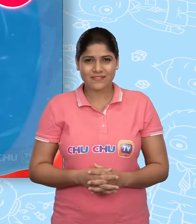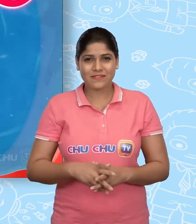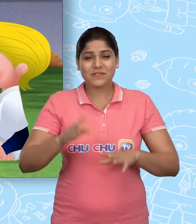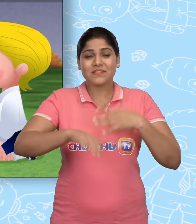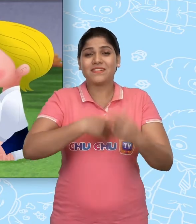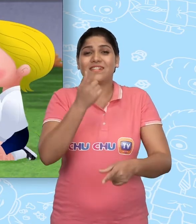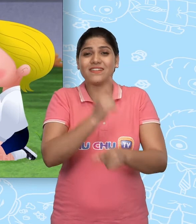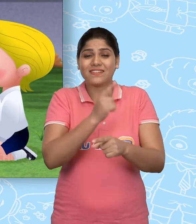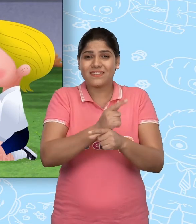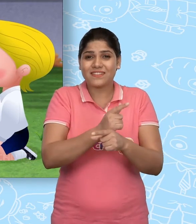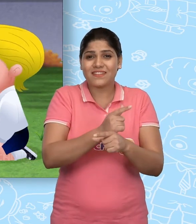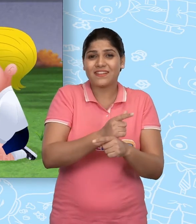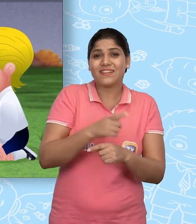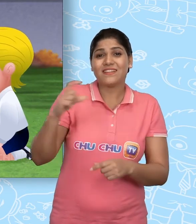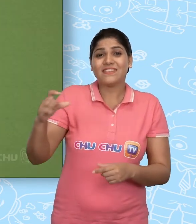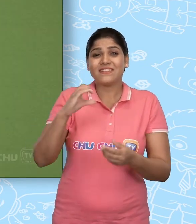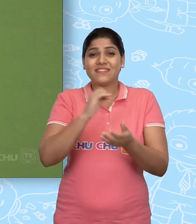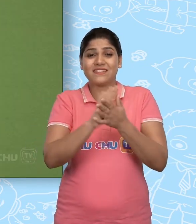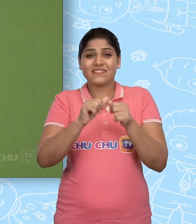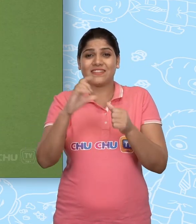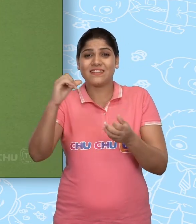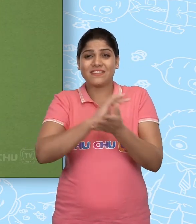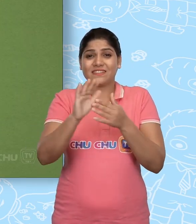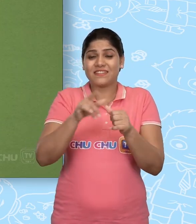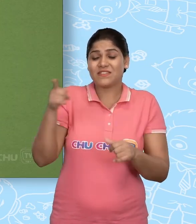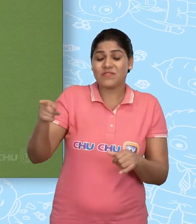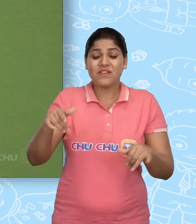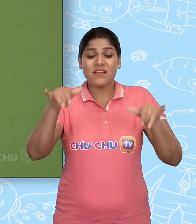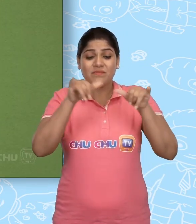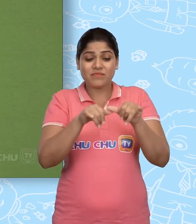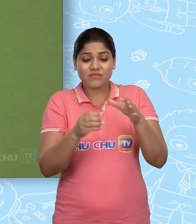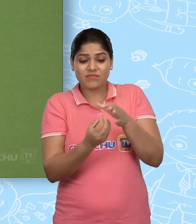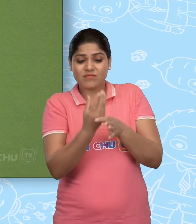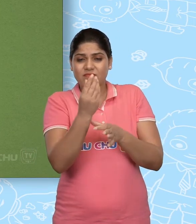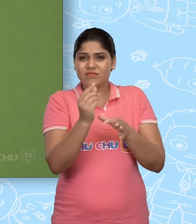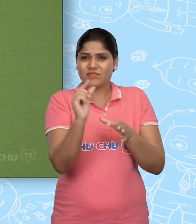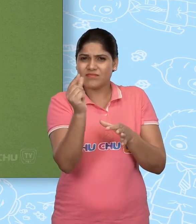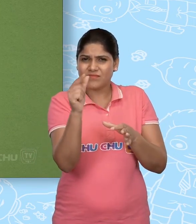फिर Miss Dorothy ने ChaCha को बीजों की मदद से बड़े बड़े अक्षर लिखने को कहा।